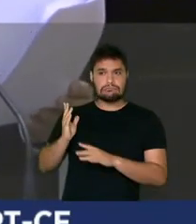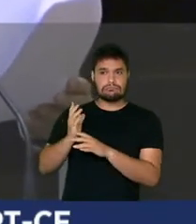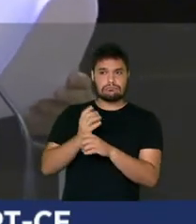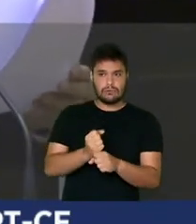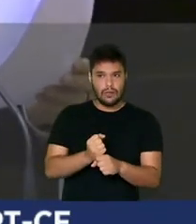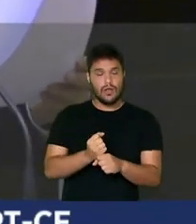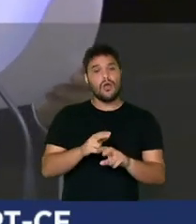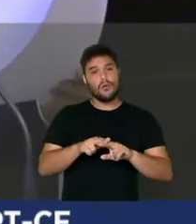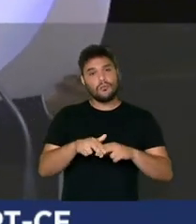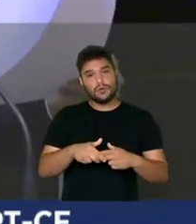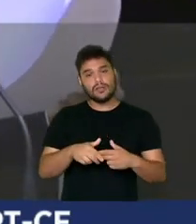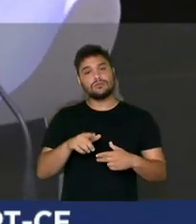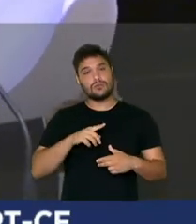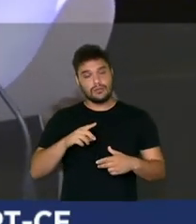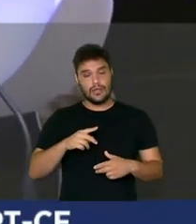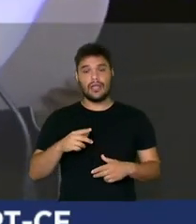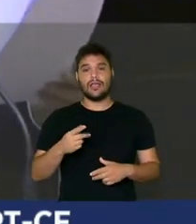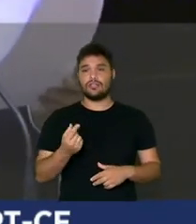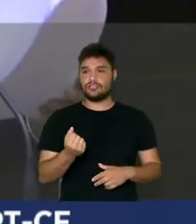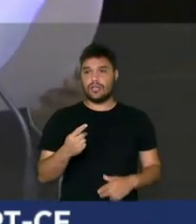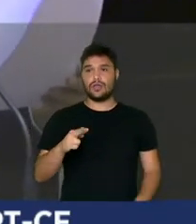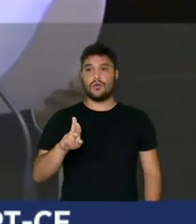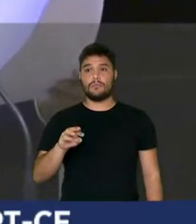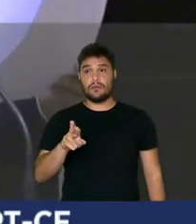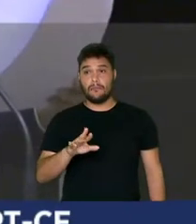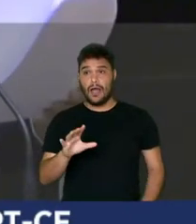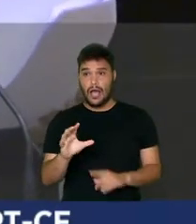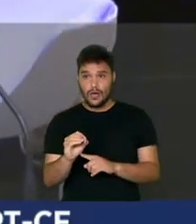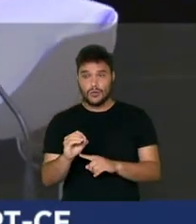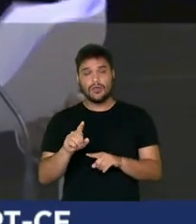ARRECADADO EM ANOS ANTERIORES, REPERCUTE NO RESULTADO PRIMÁRIO DO GOVERNO CENTRAL E DO TETO DE GASTOS DO PODER